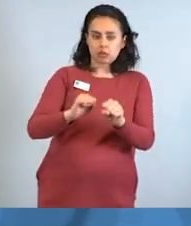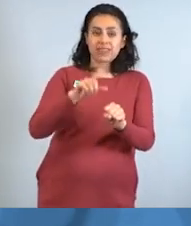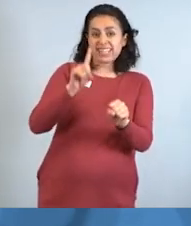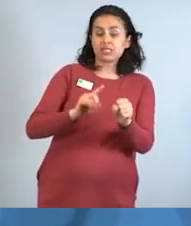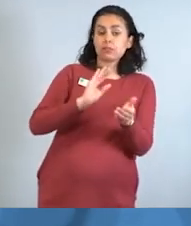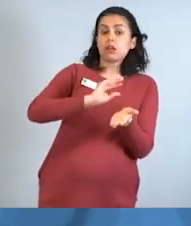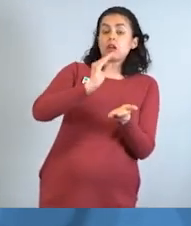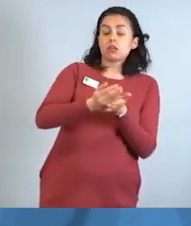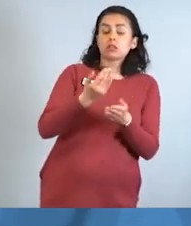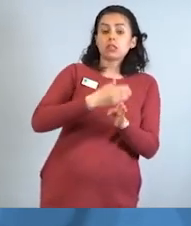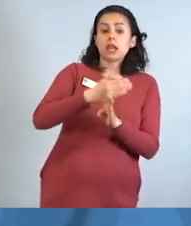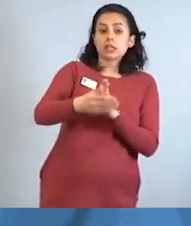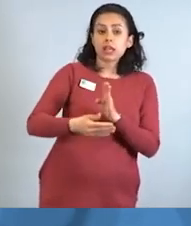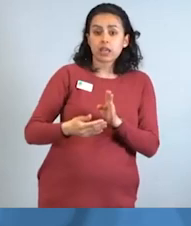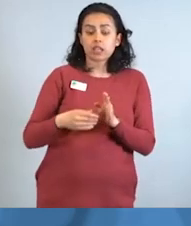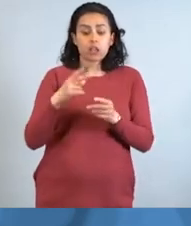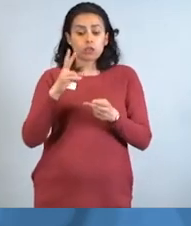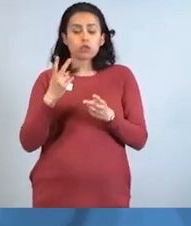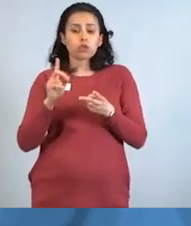ja jopa 90 % toisen annoksen jälkeen.